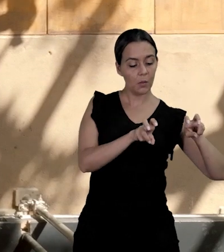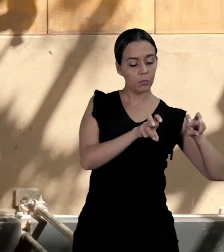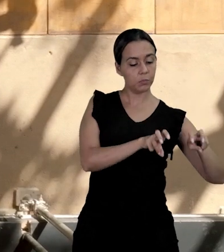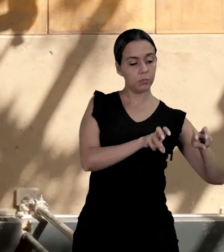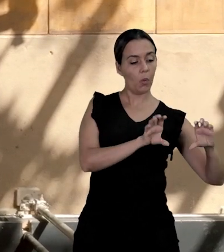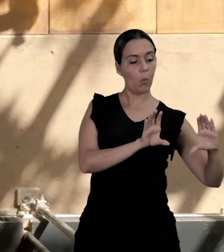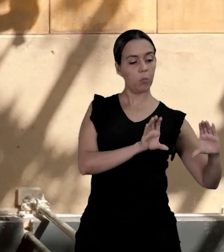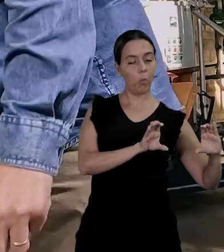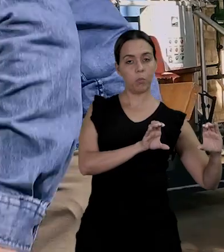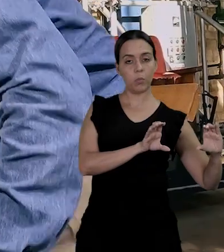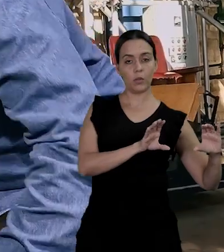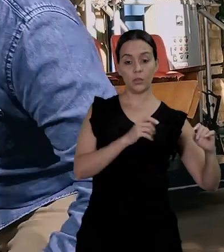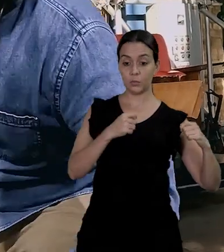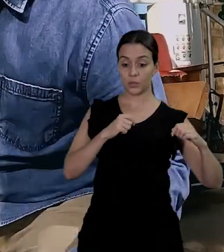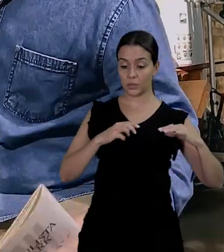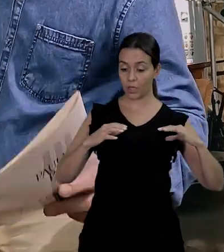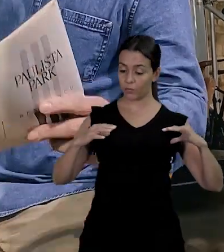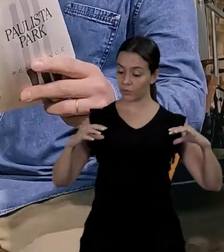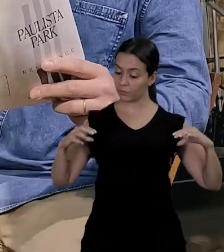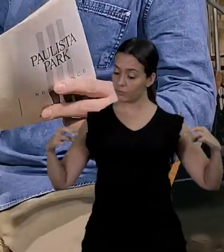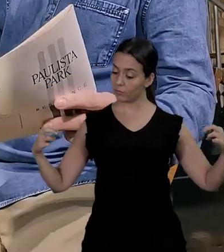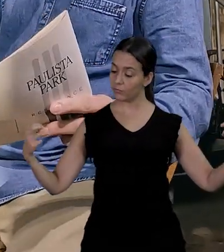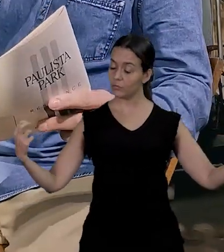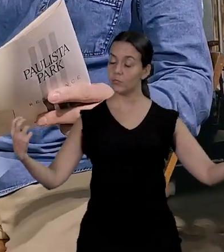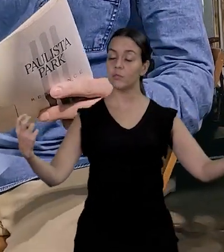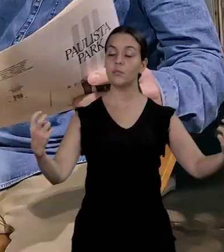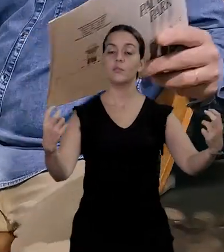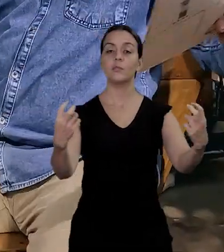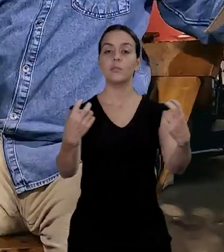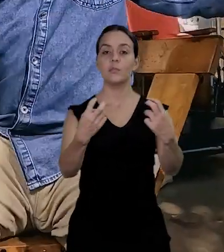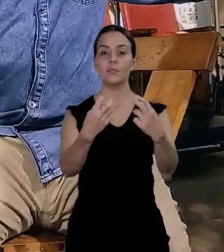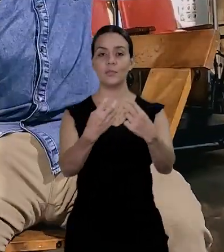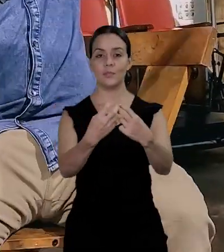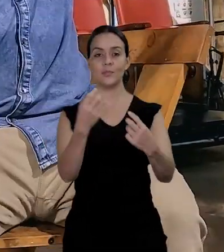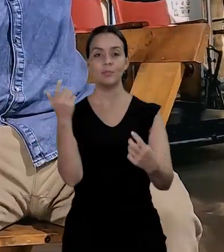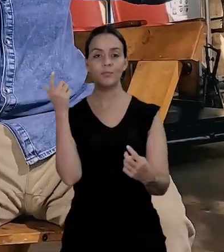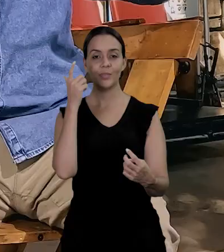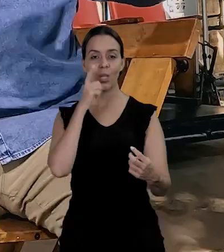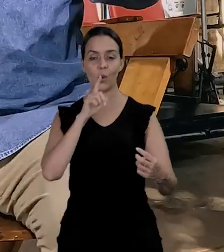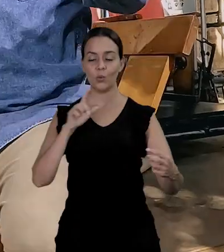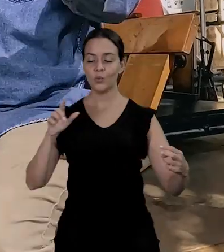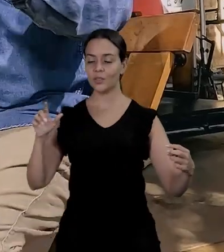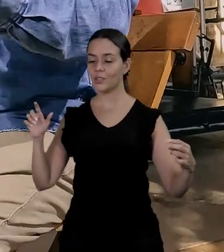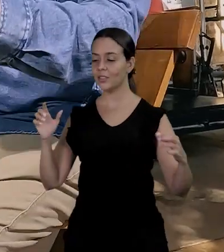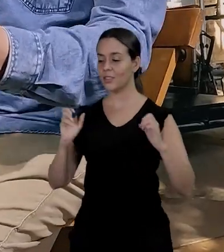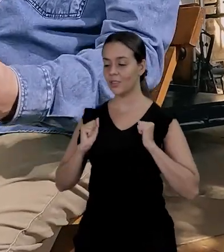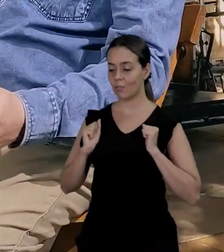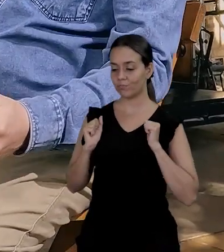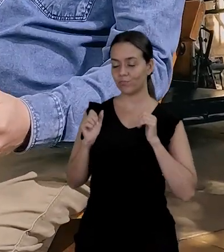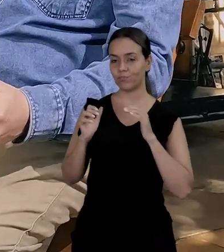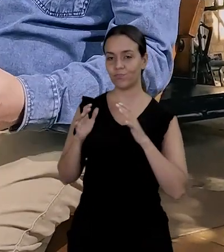e que a peça deveria ocorrer em volta do espectador, para que ele fosse envolvido pela ação.